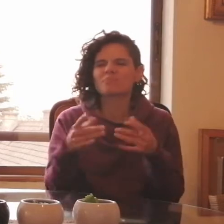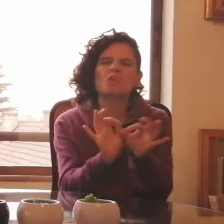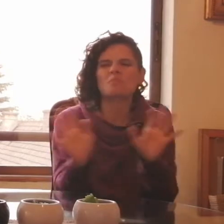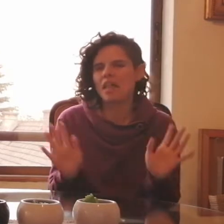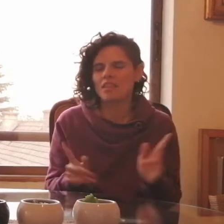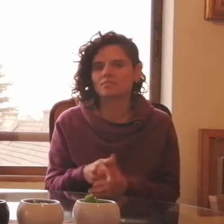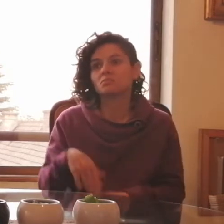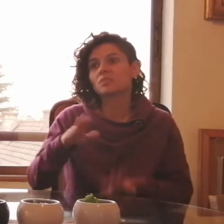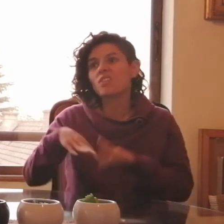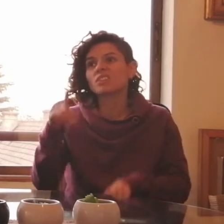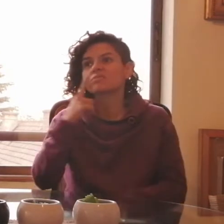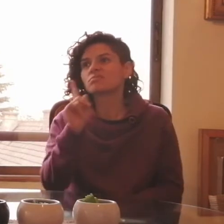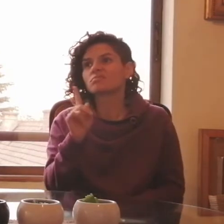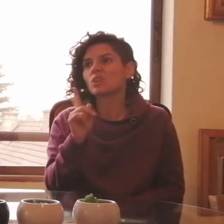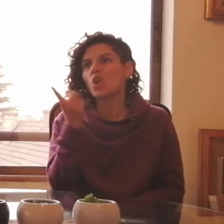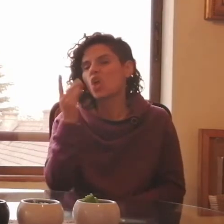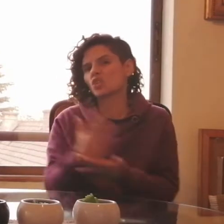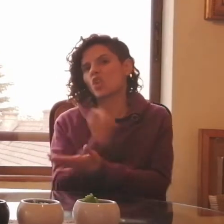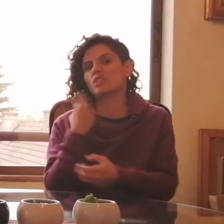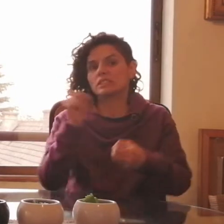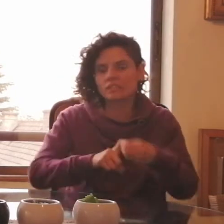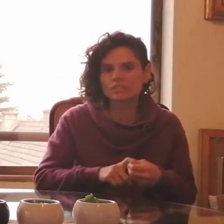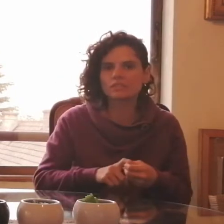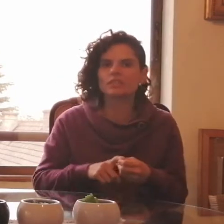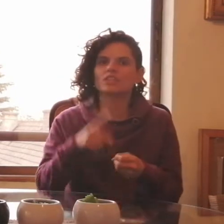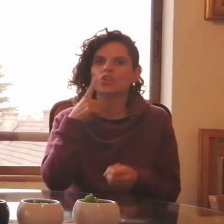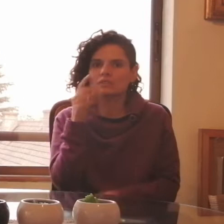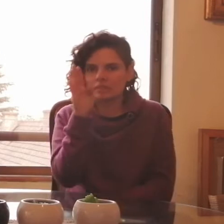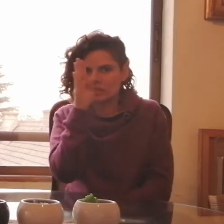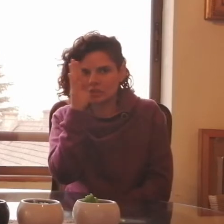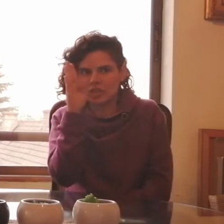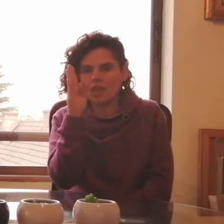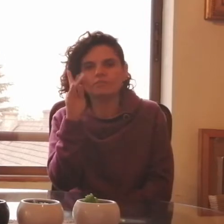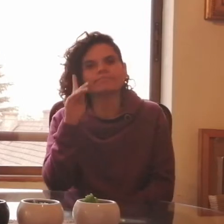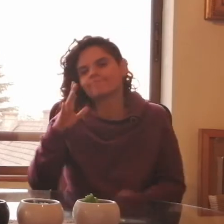quedo en música, pilla súper pilla entonces al final quedé, quedé